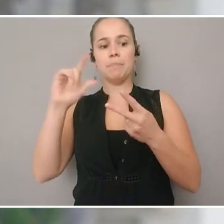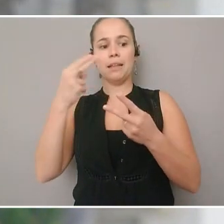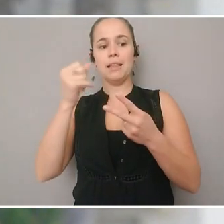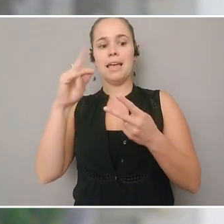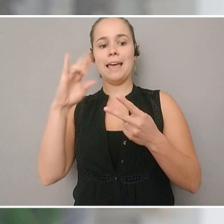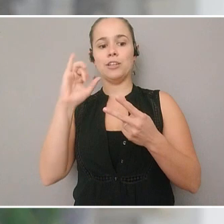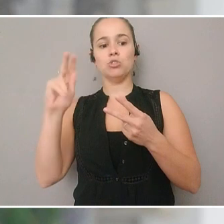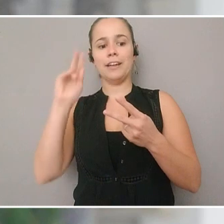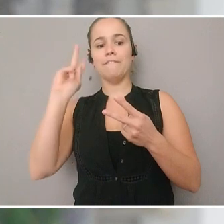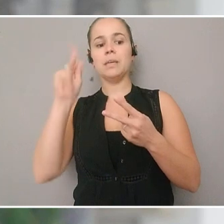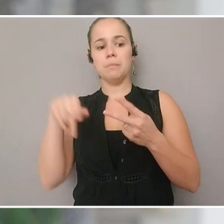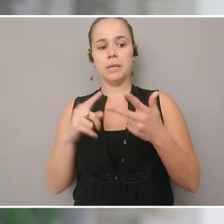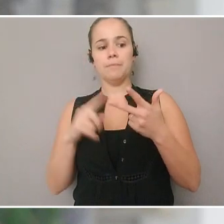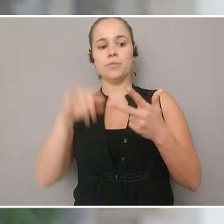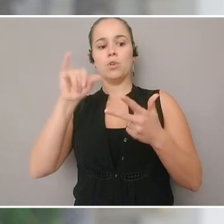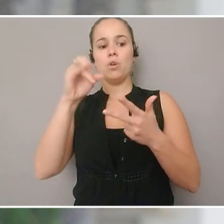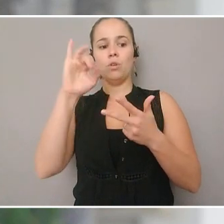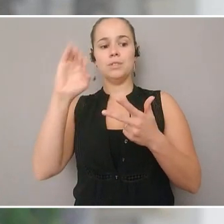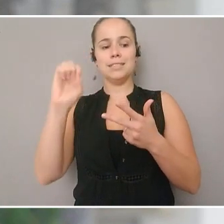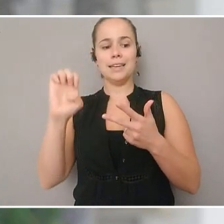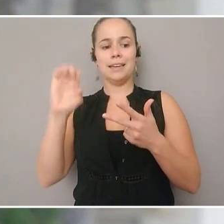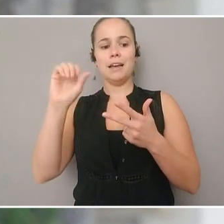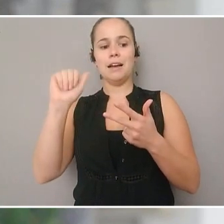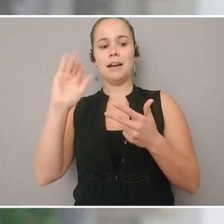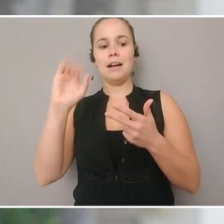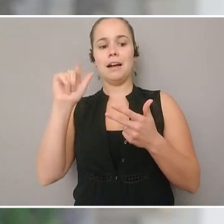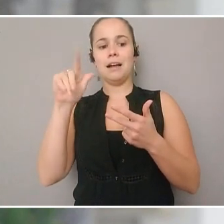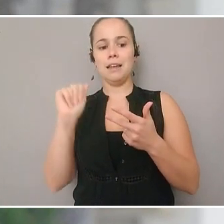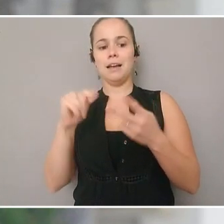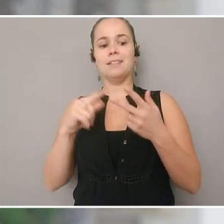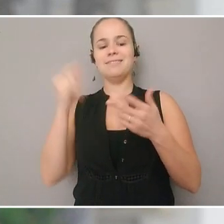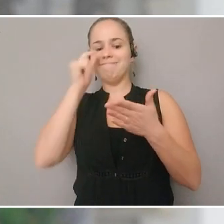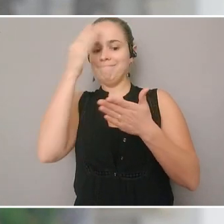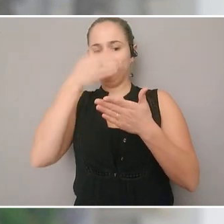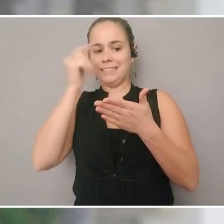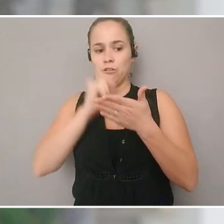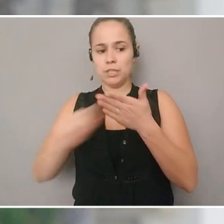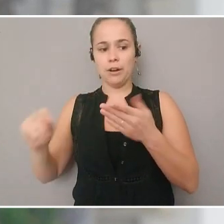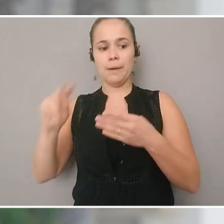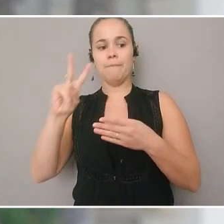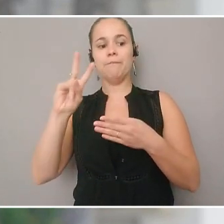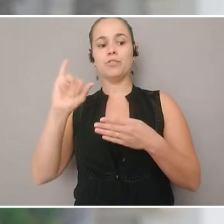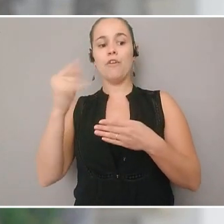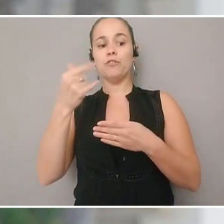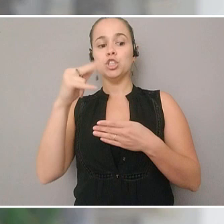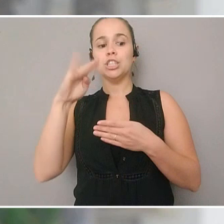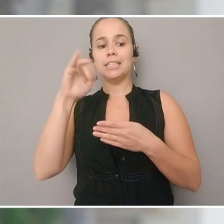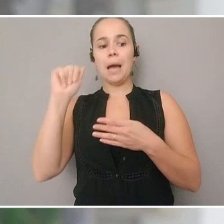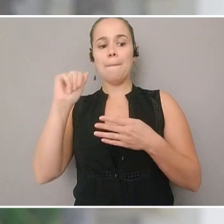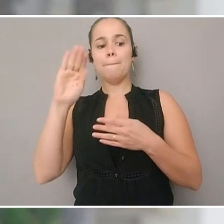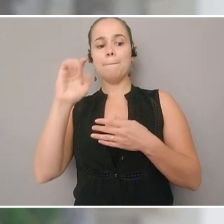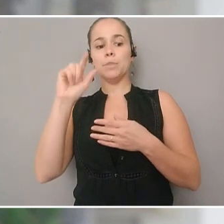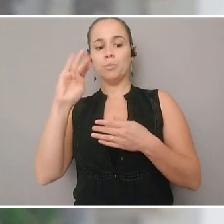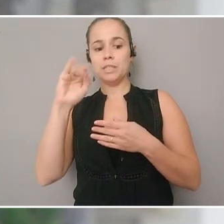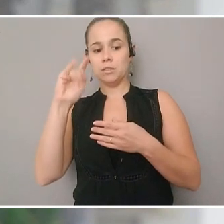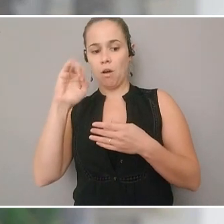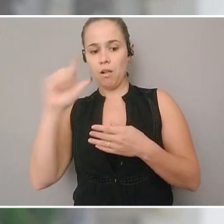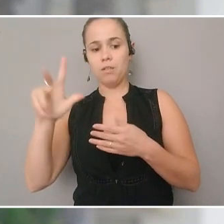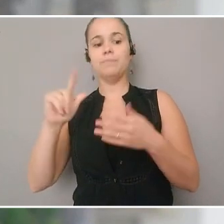Presidente, Sr. José Alcalá, secretaria, Srta.